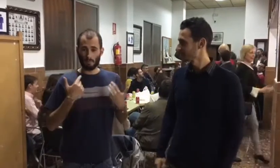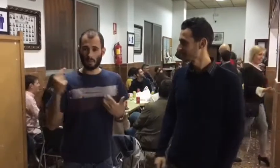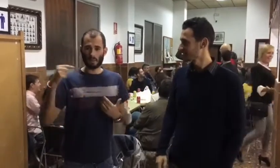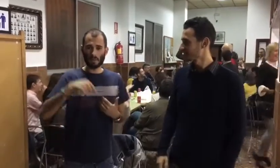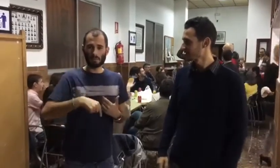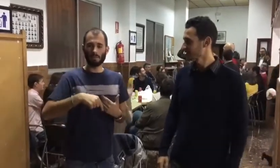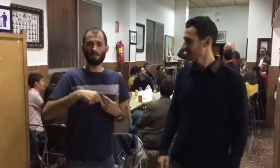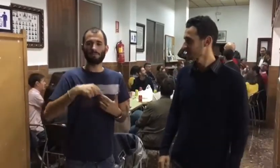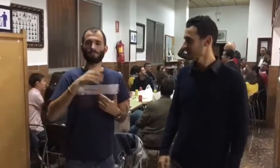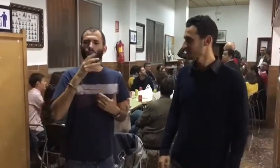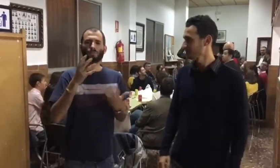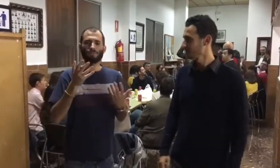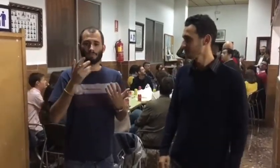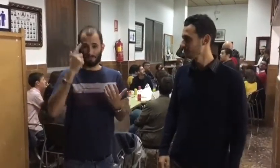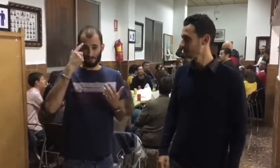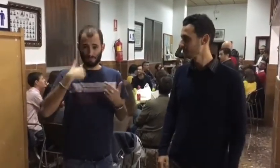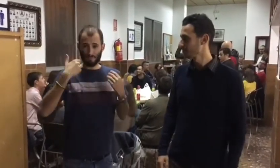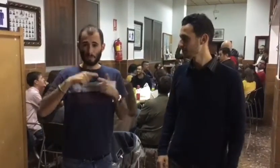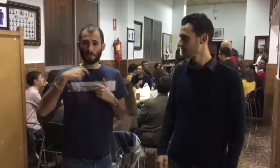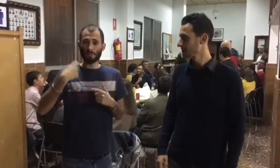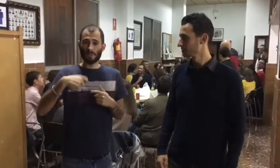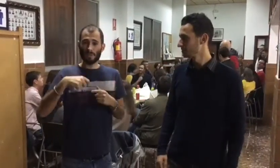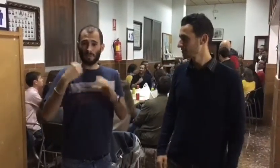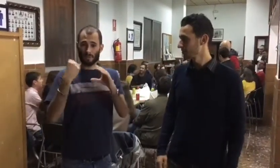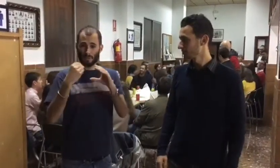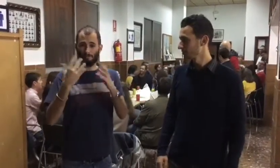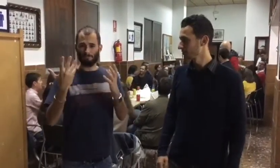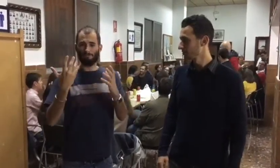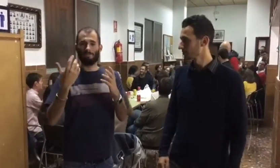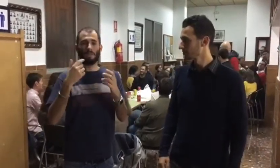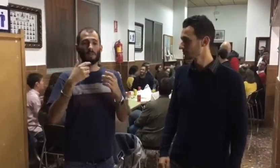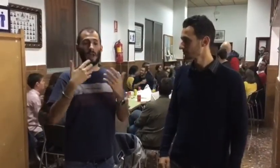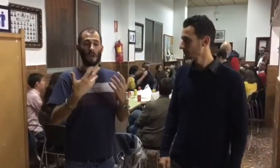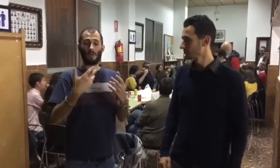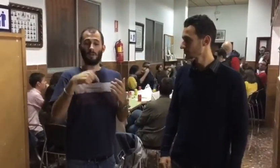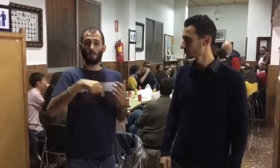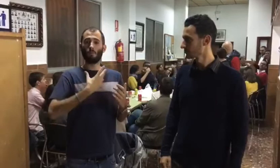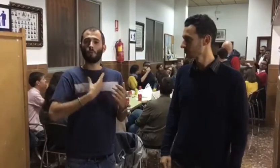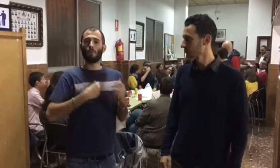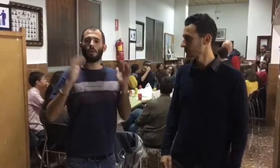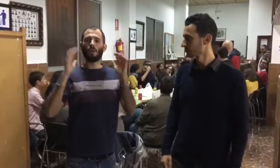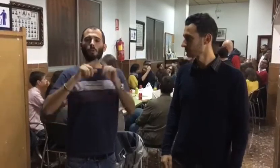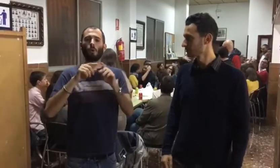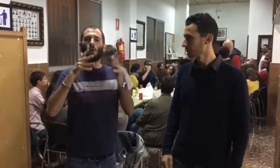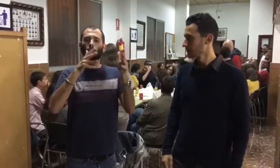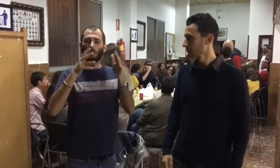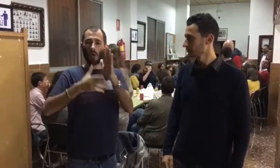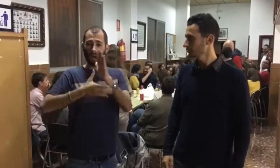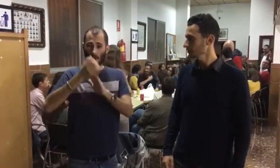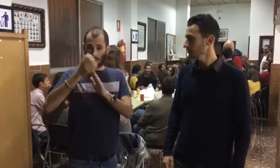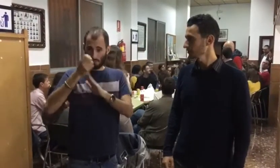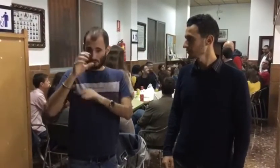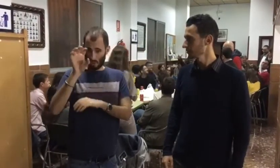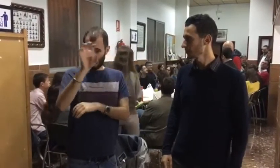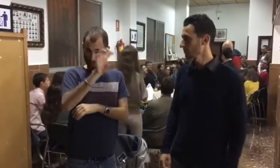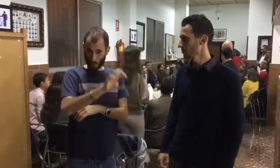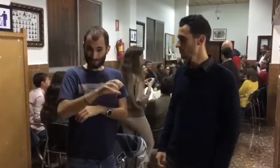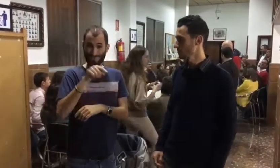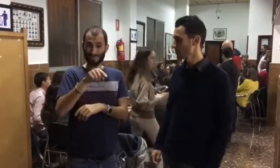He venido para representar a la juventud sorda como presidente de la CJS-CNSE en el Consejo Autonómico de la CNSE, en el que participan todas las federaciones,